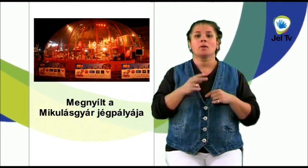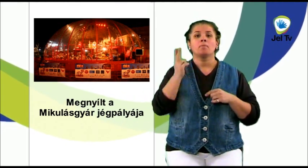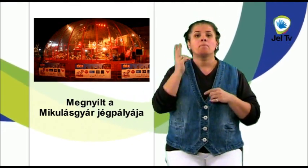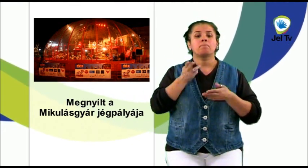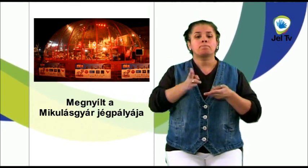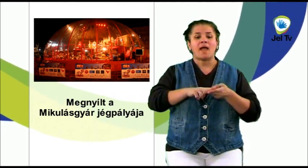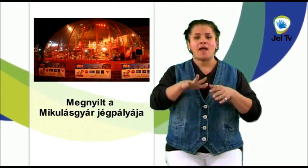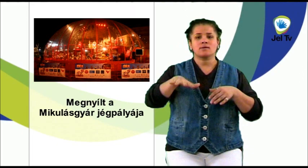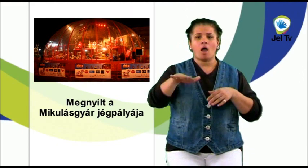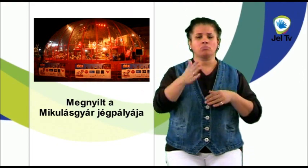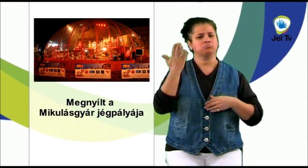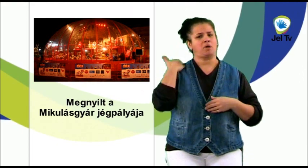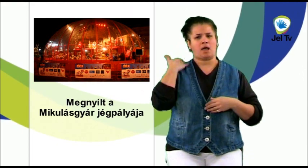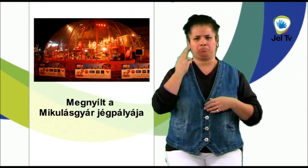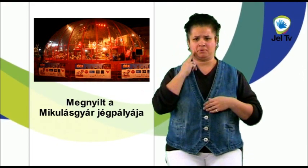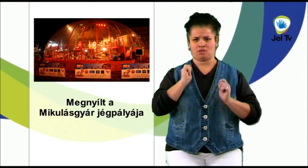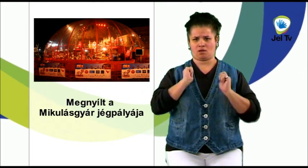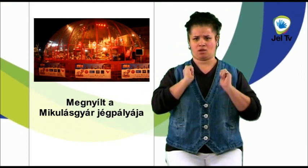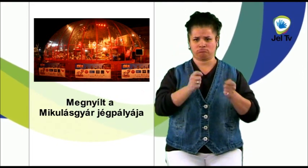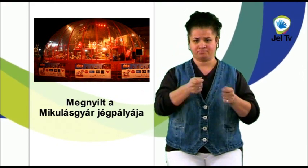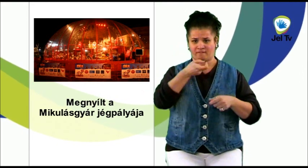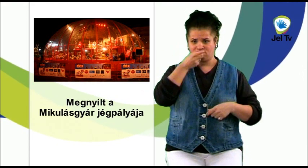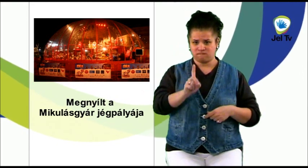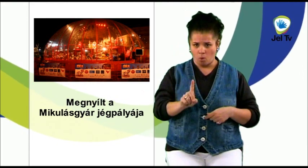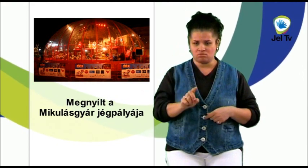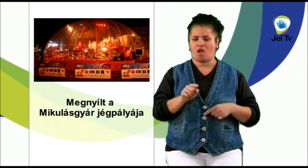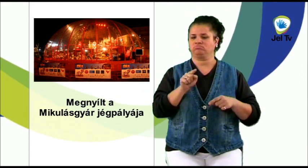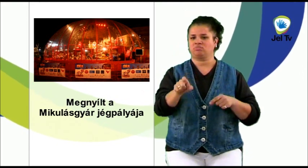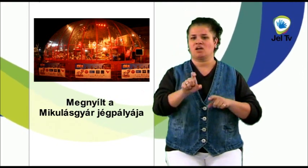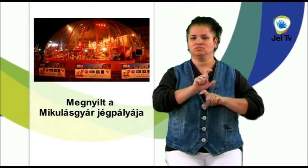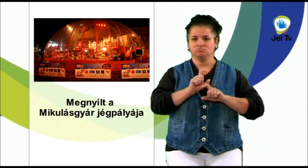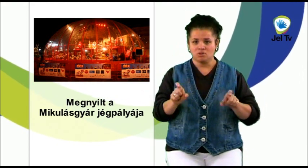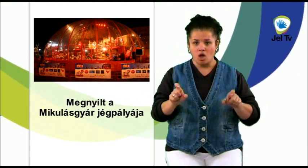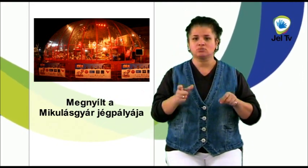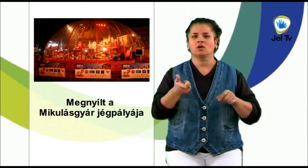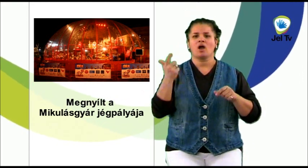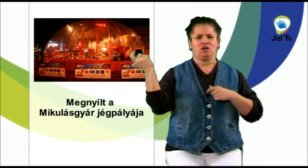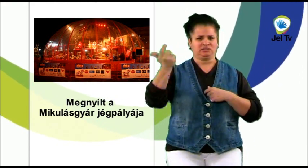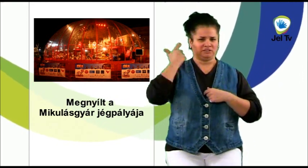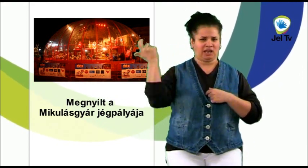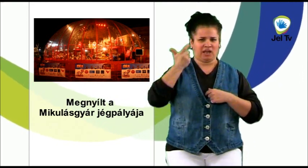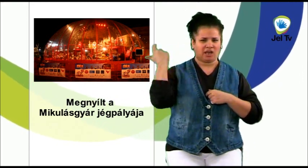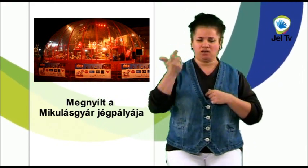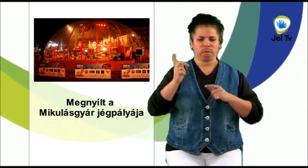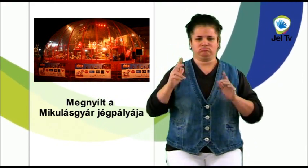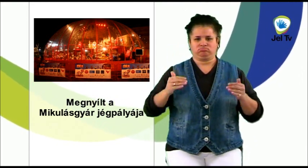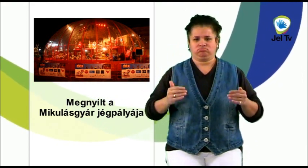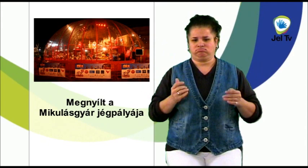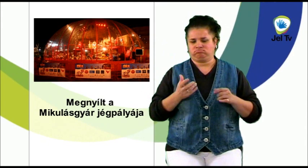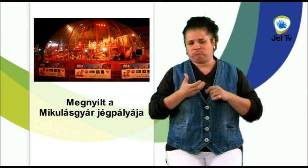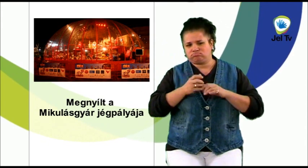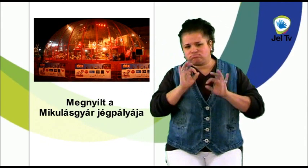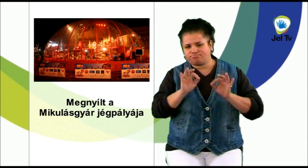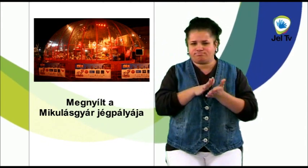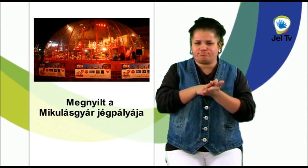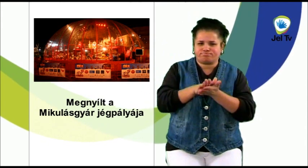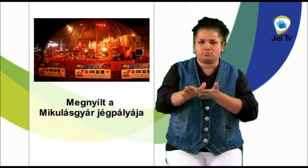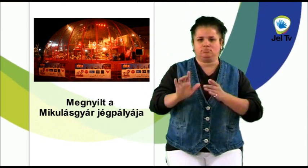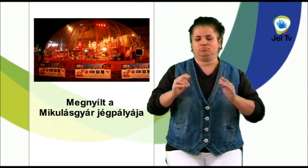A pályát már pénteken átadták volna, de szél miatt elhalasztották.